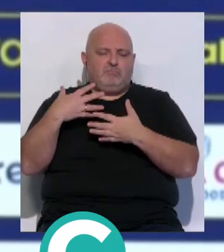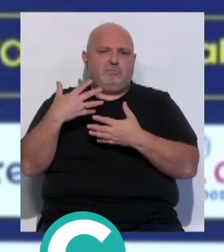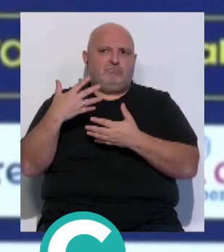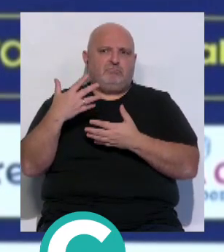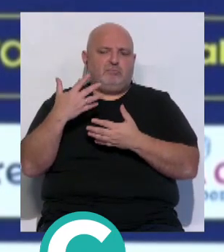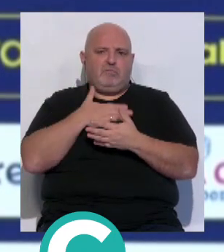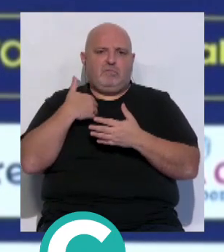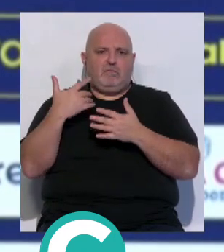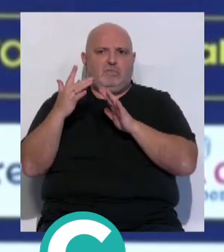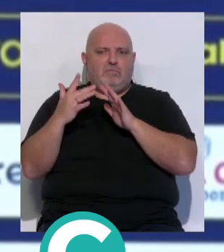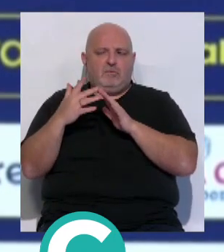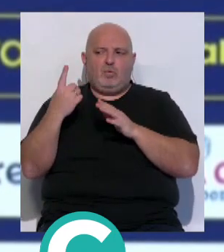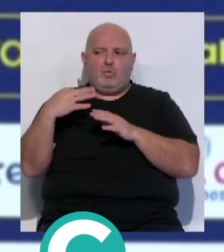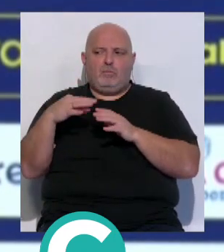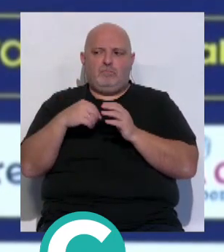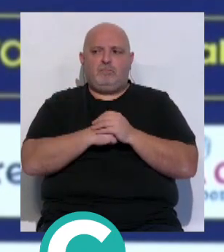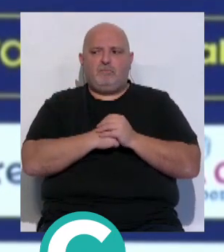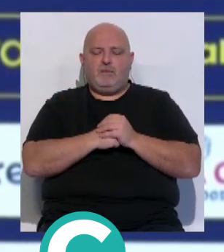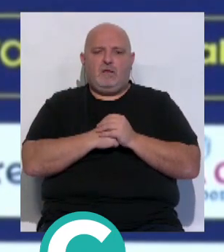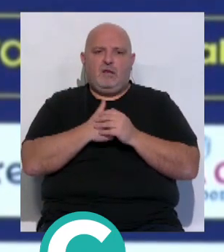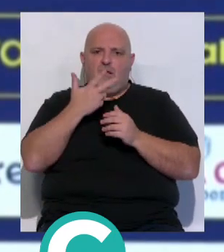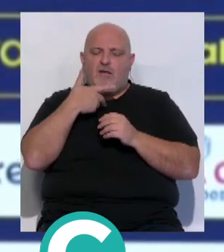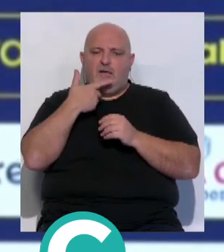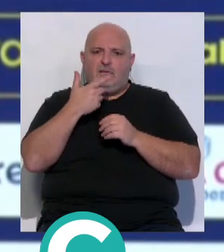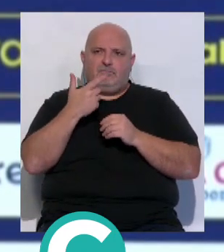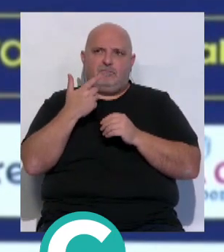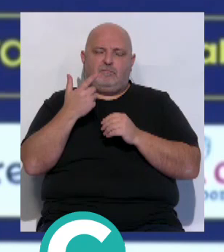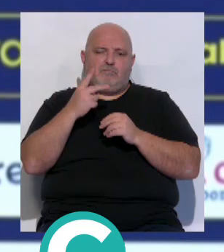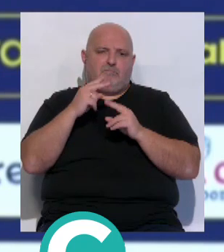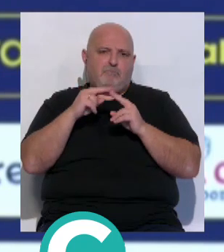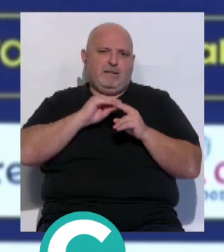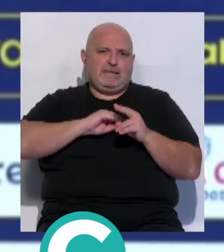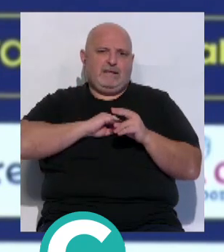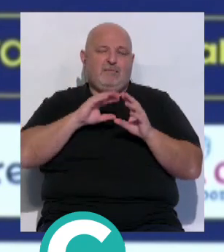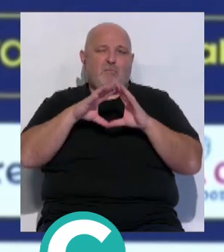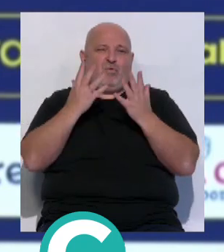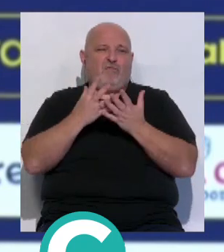estuve hablando un poco pero ya conocía bastante porque obviamente en el mundo del fútbol se sabe